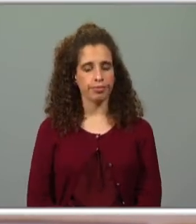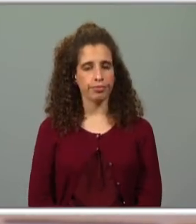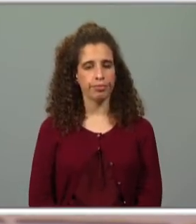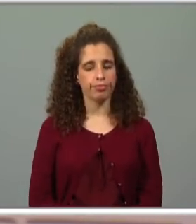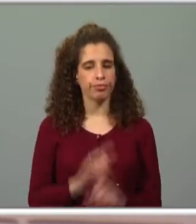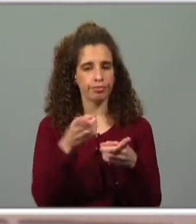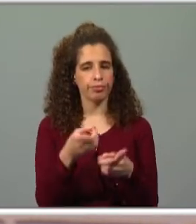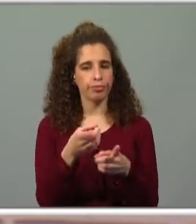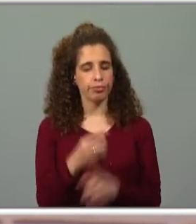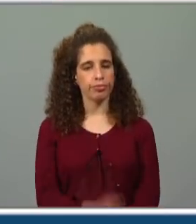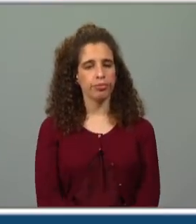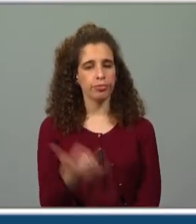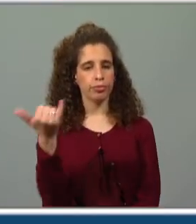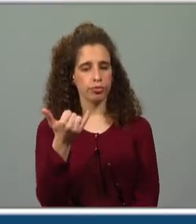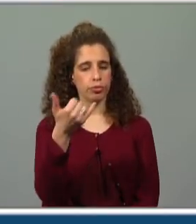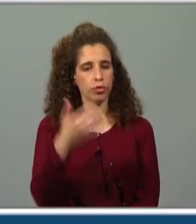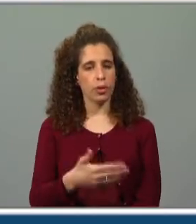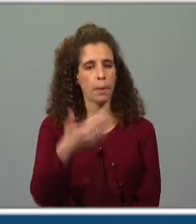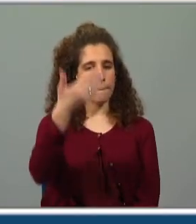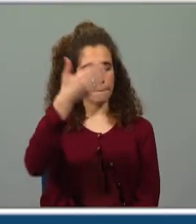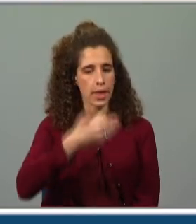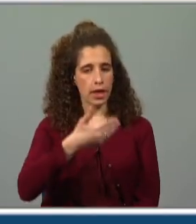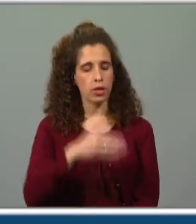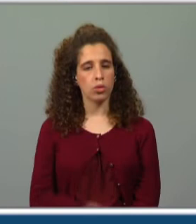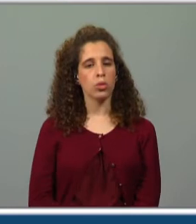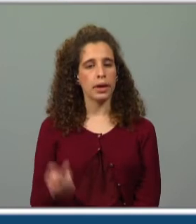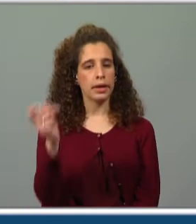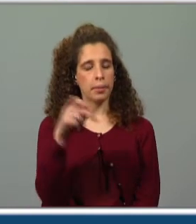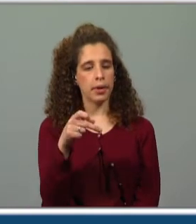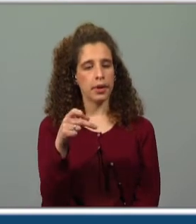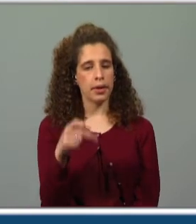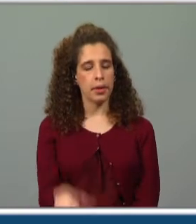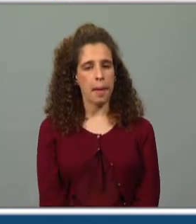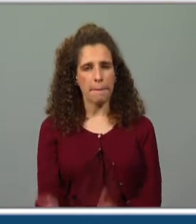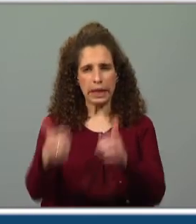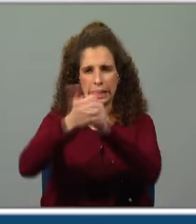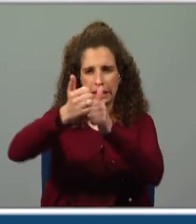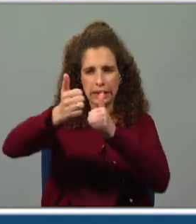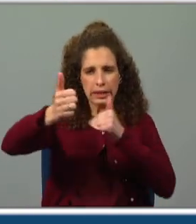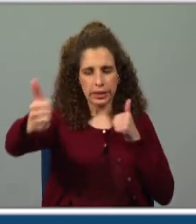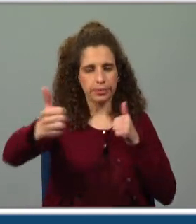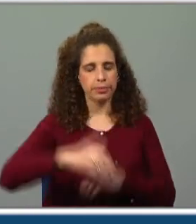começar pelo segundo plano Ou seja aquele que nos aparece mais afastado 在後台啟動出現最遠的那個